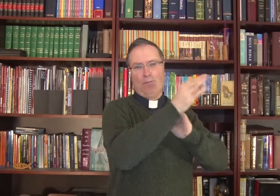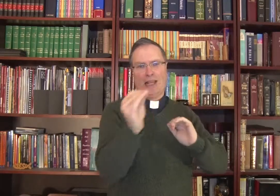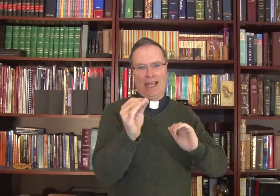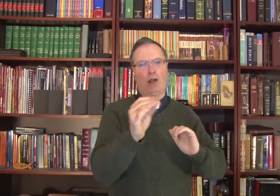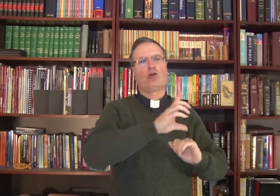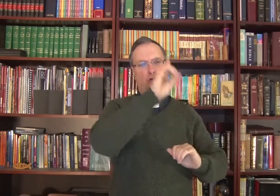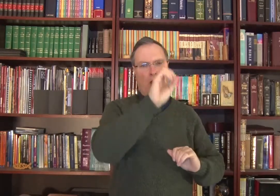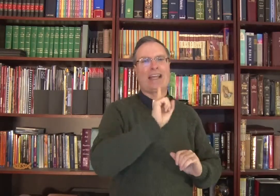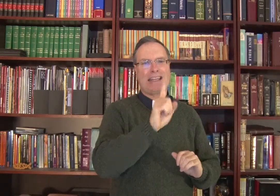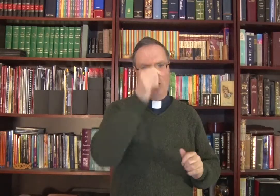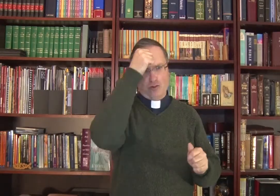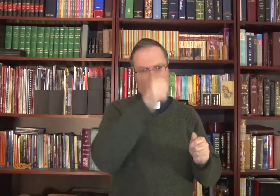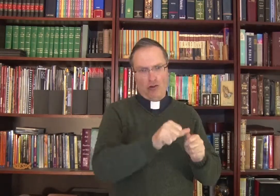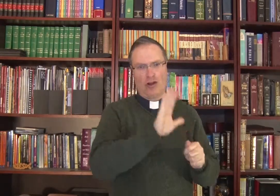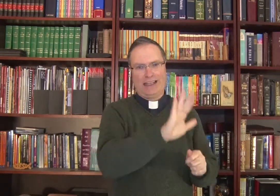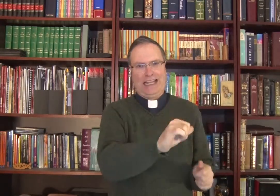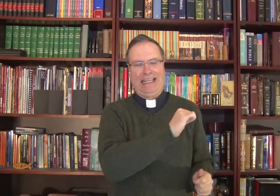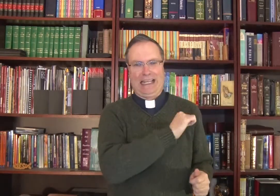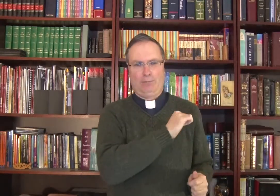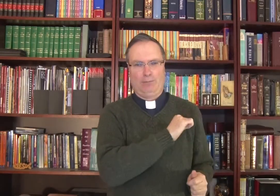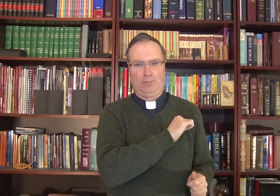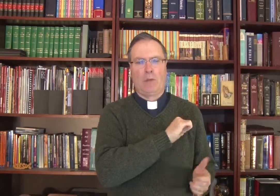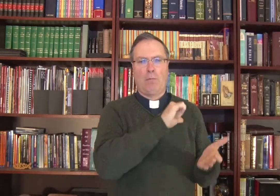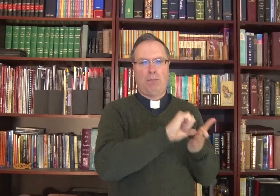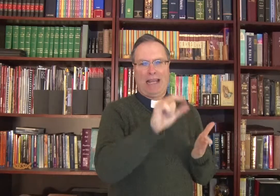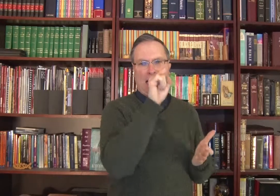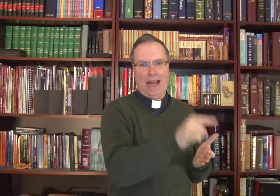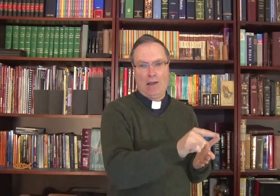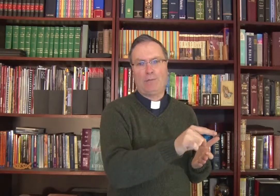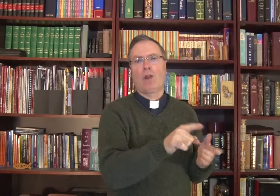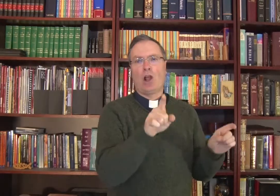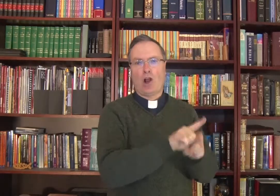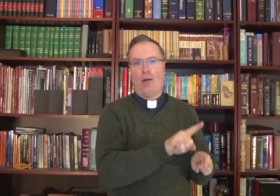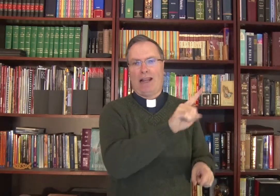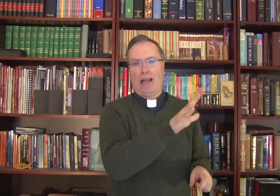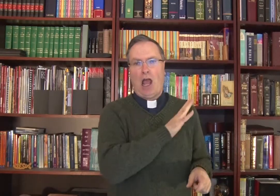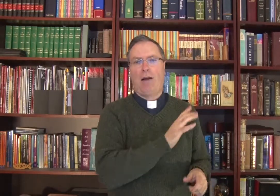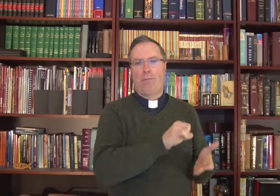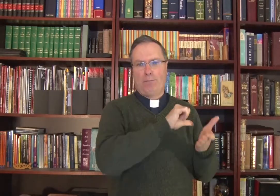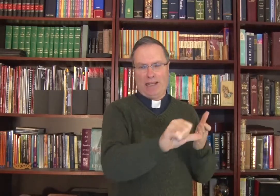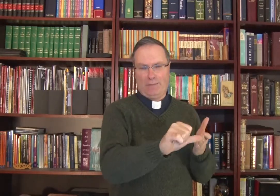et Dieu s'est souvenu de ses crimes. Payez-la comme elle a payé